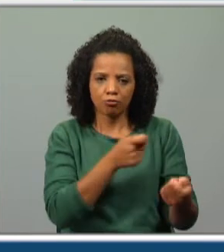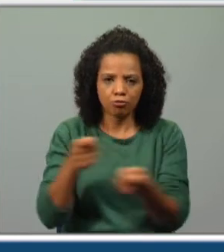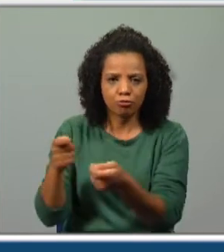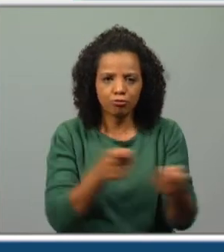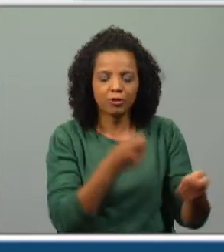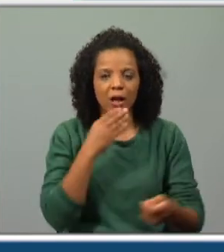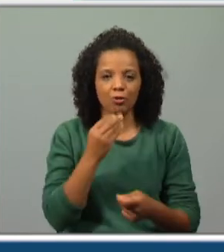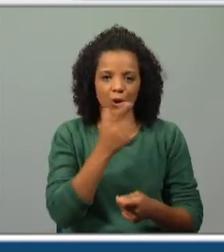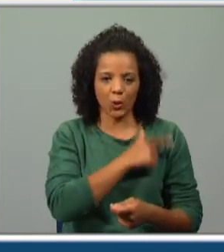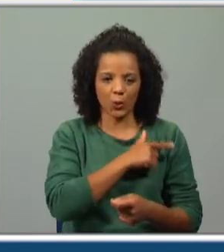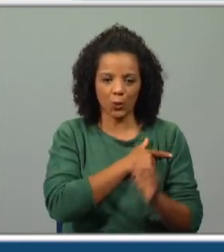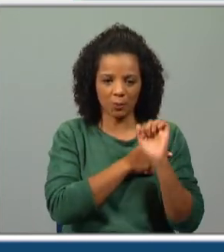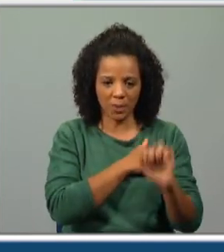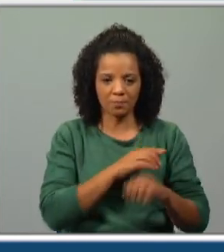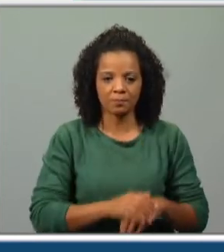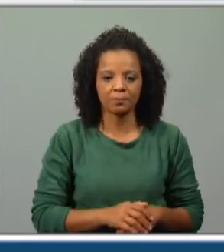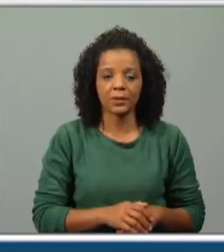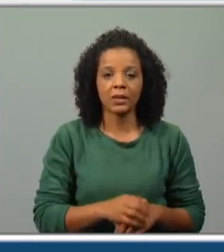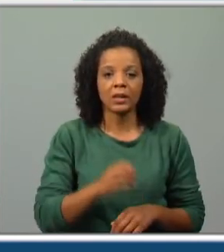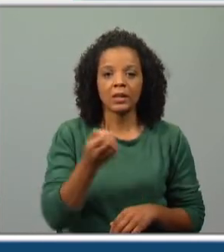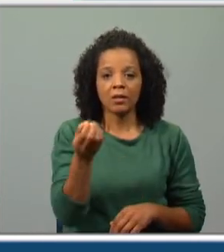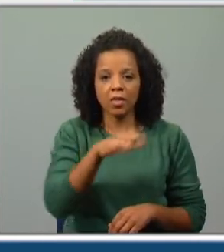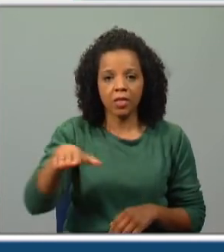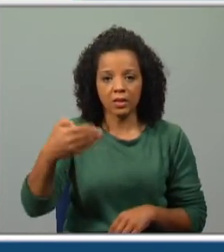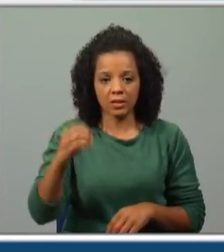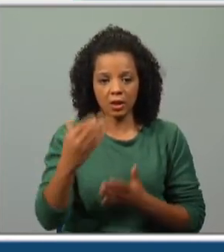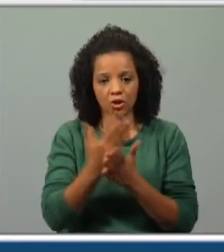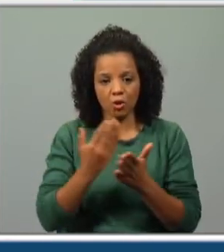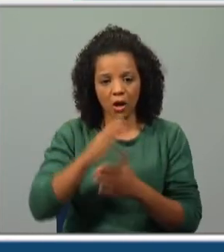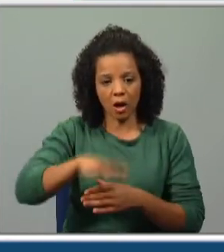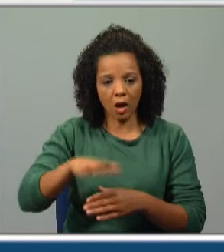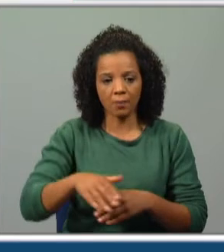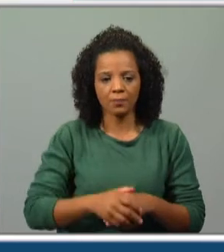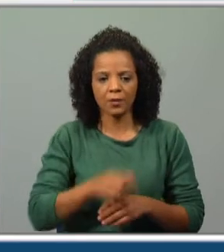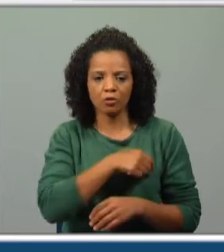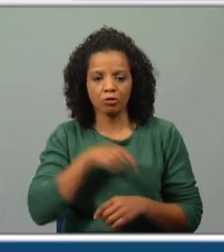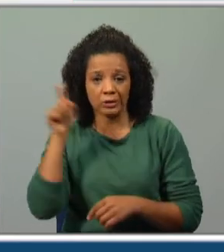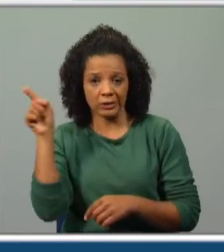alunos da sua turma 70 crianças estavam na escola quando vigia Damião Soares dos 他班的學生70個孩子是他在學校照看 Damião Soares dos